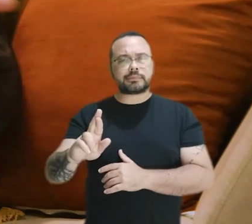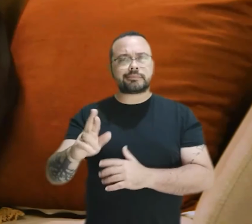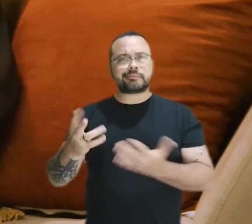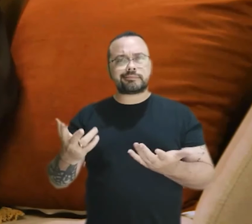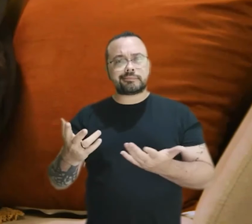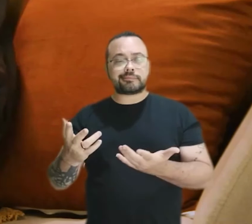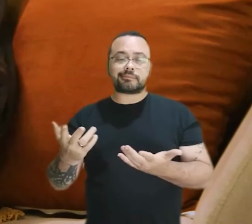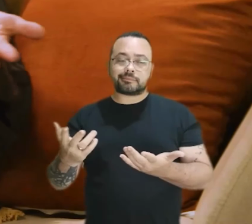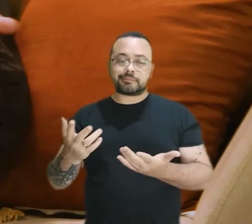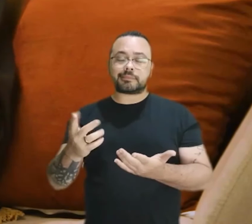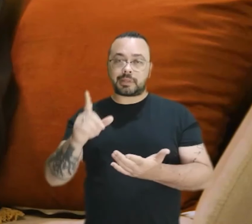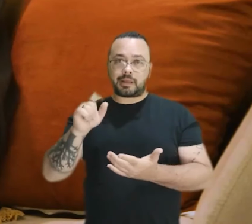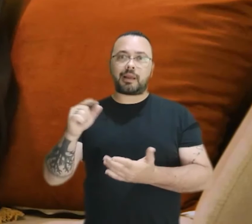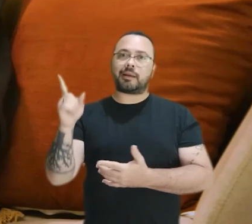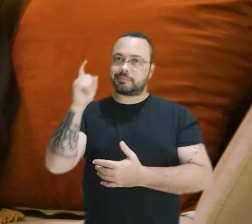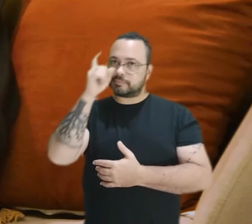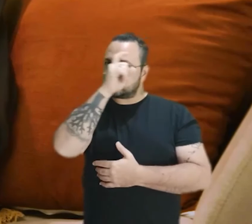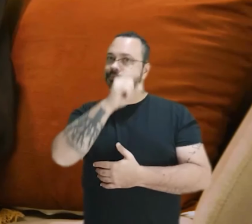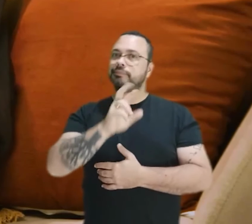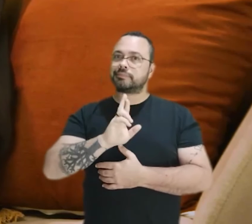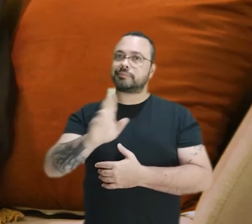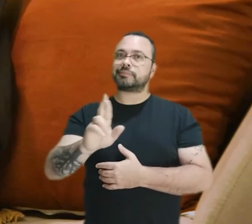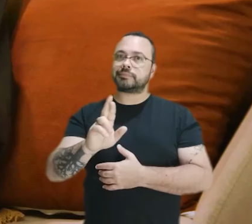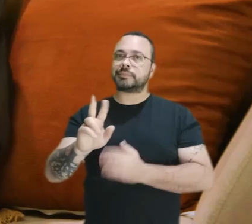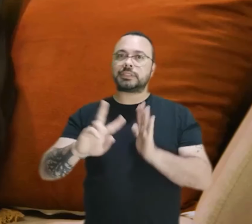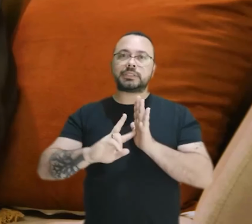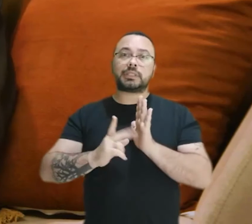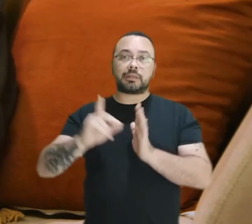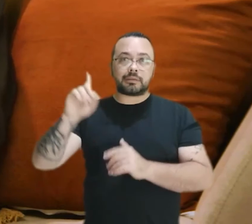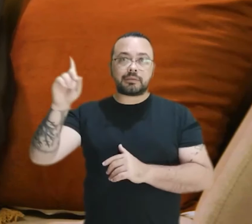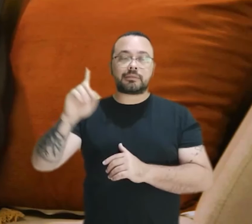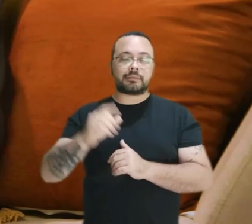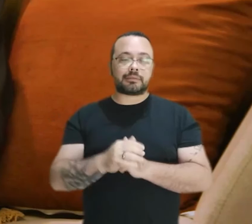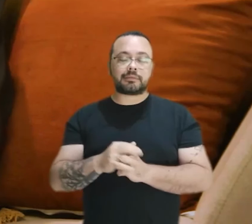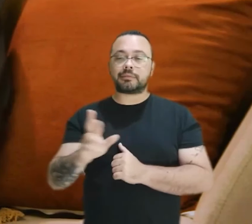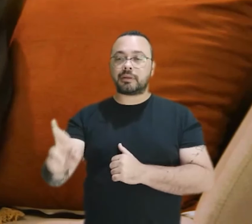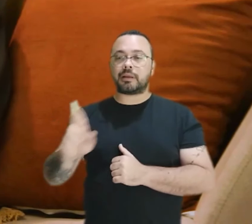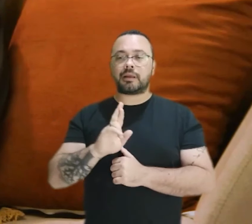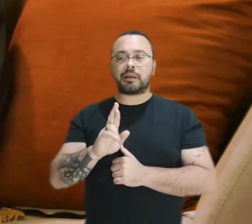aliás, é muito difícil, e ela respondeu "Deus é um trem".